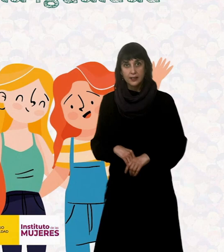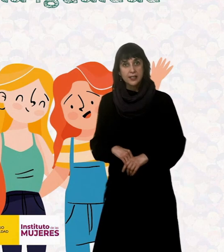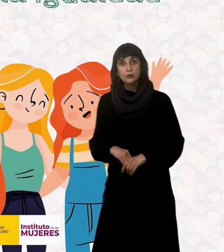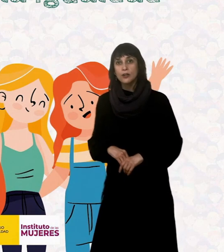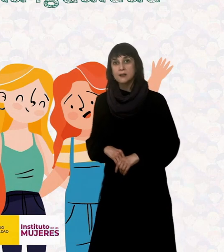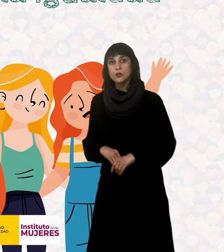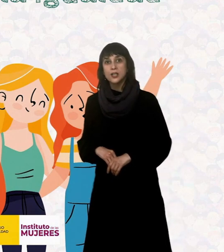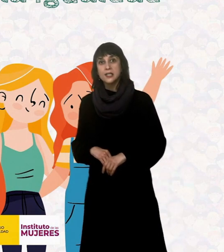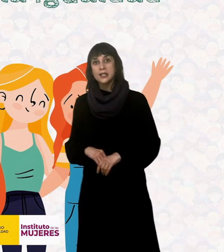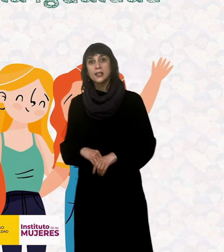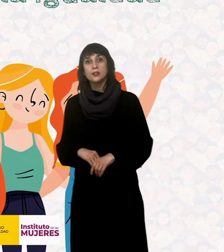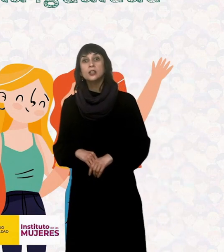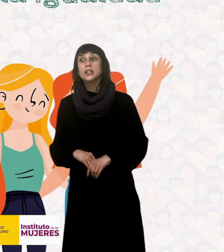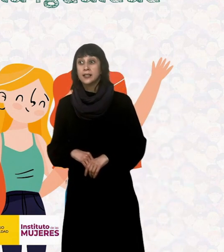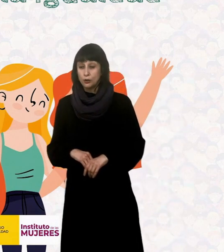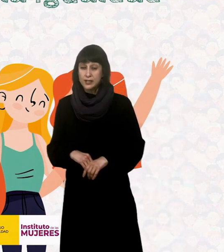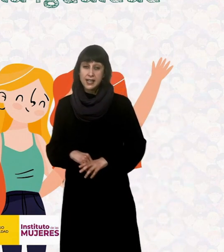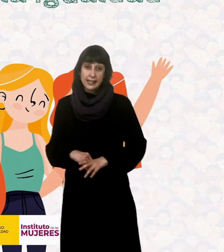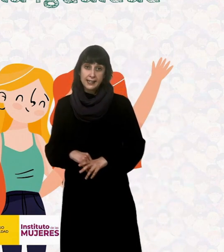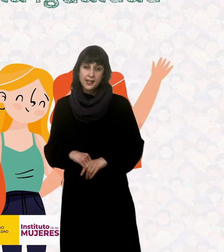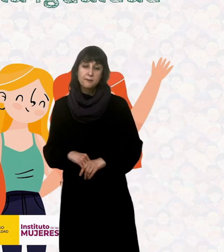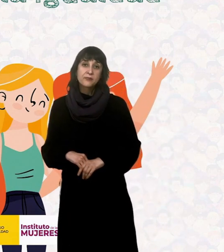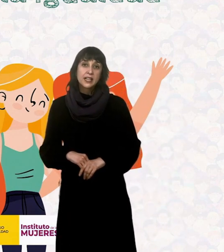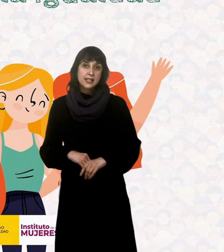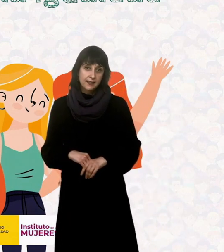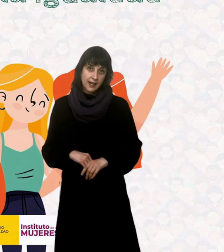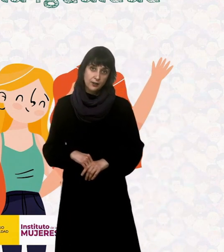del Instituto de las Mujeres y de Género de la universidad de Granada y Sandra Haro,